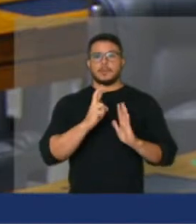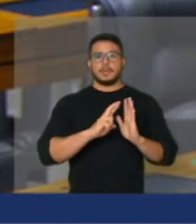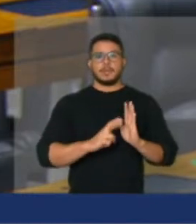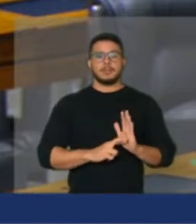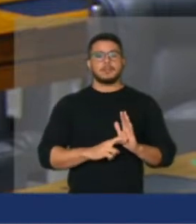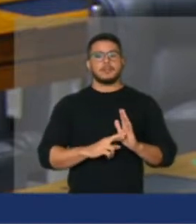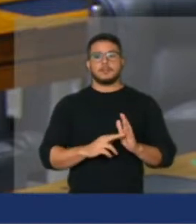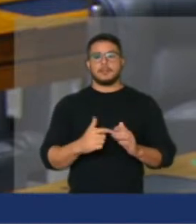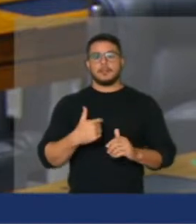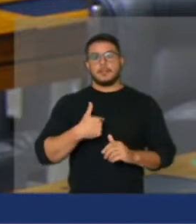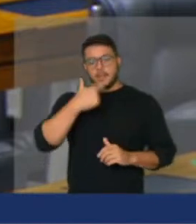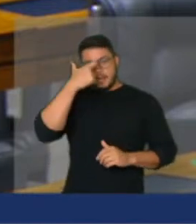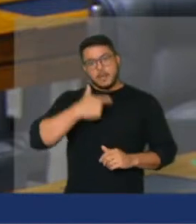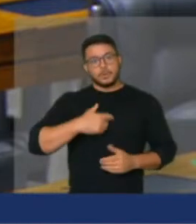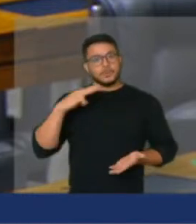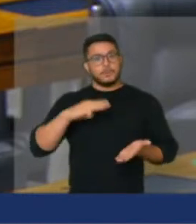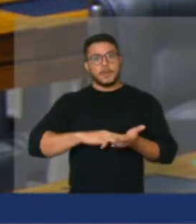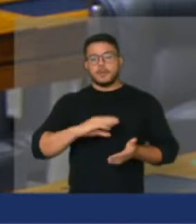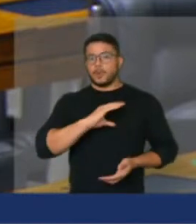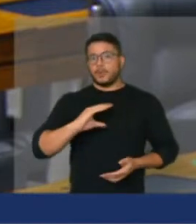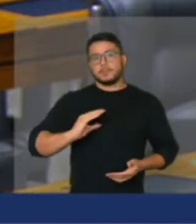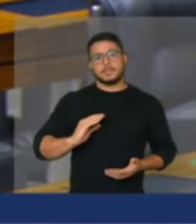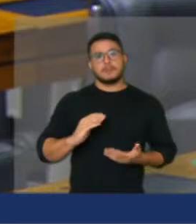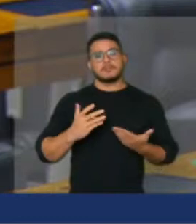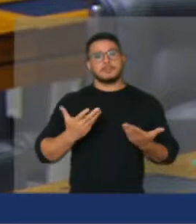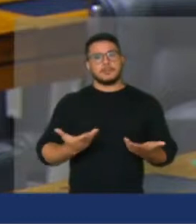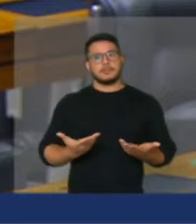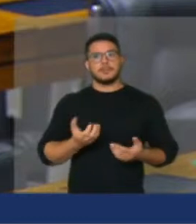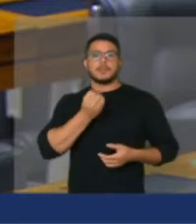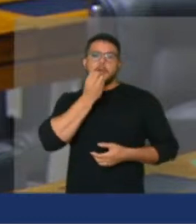DEPUTADO EXTREMAMENTE INTELIGÊNCIA ENTÃO, ACHO QUE TAMBÉM TERIA MUITA DIFICULDADE EM AVANÇAR NUM